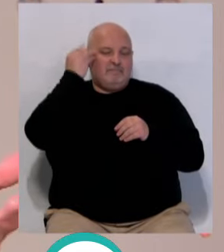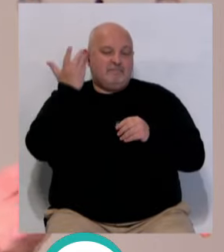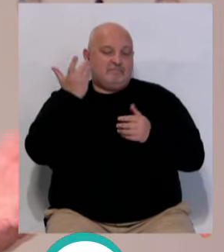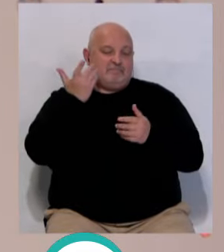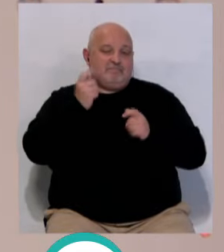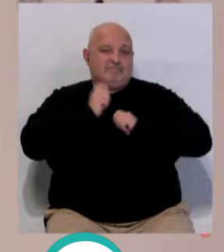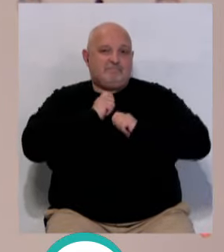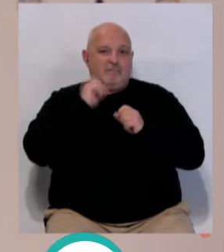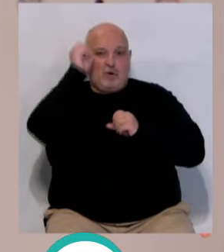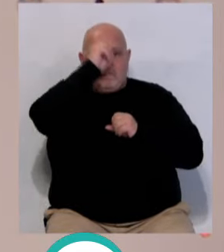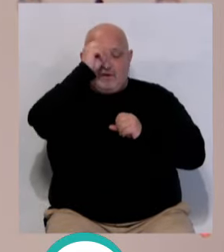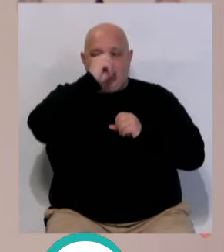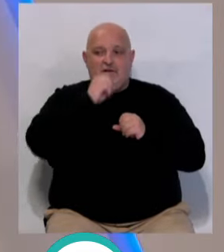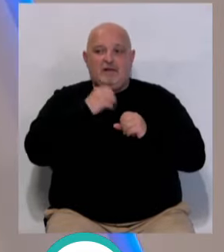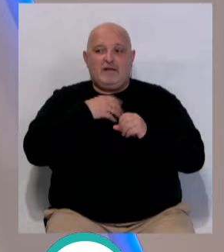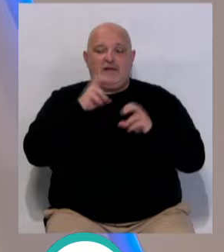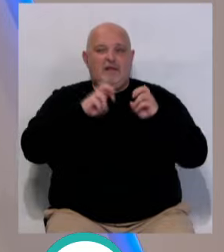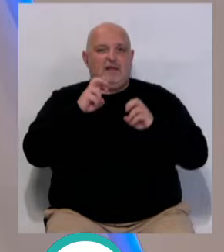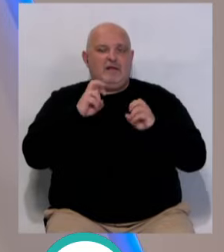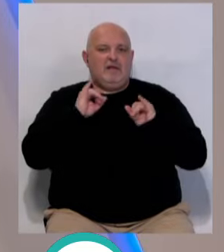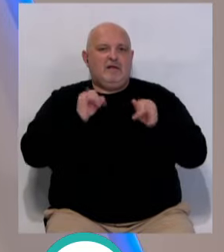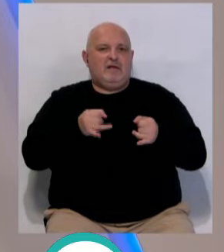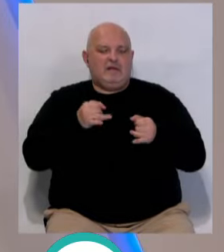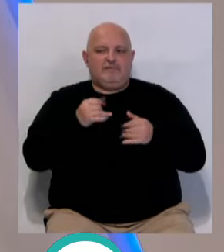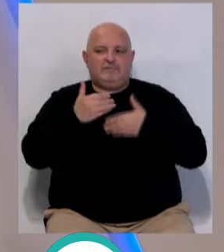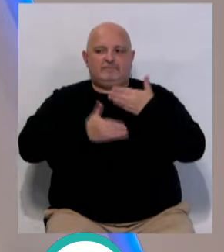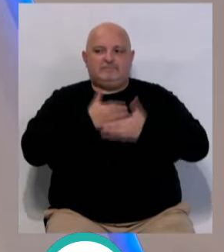nos toca en el momento que está al campo como se pone ya tú tienes que pens claro claro es lo que